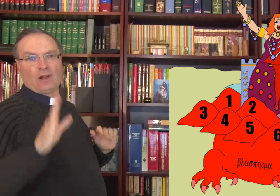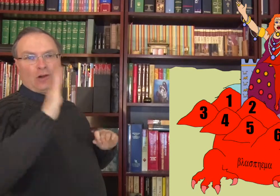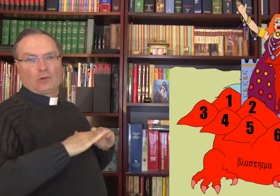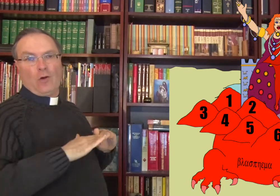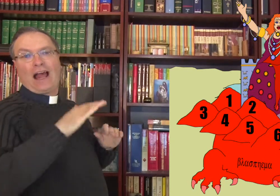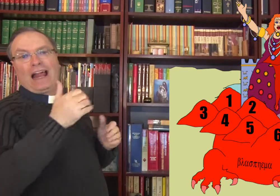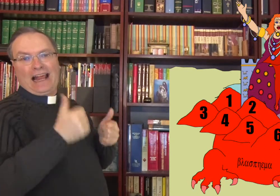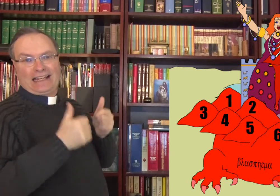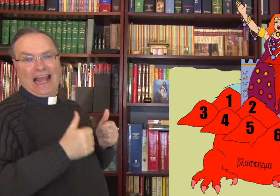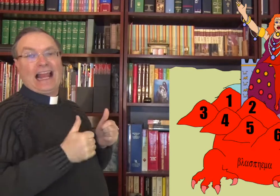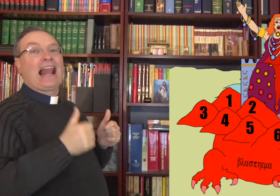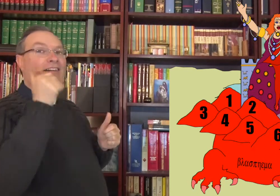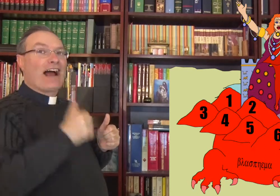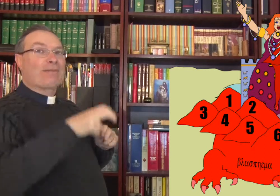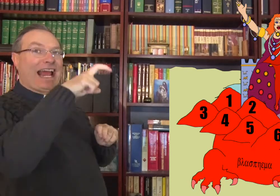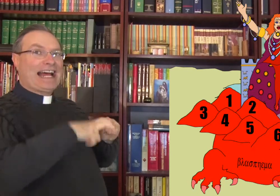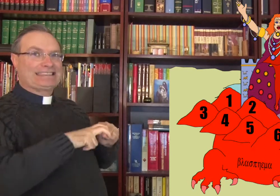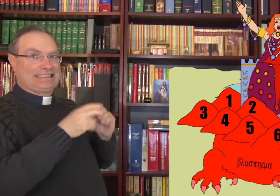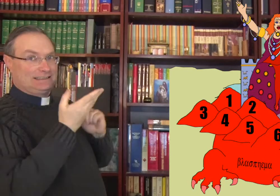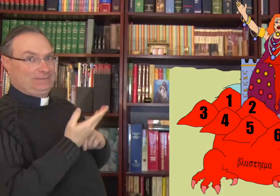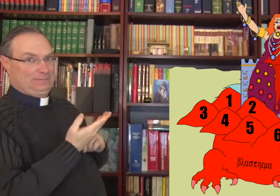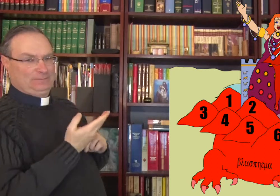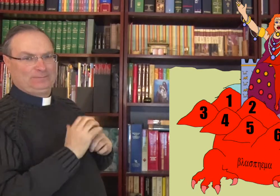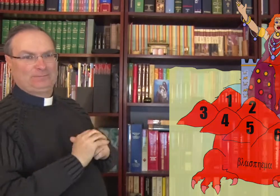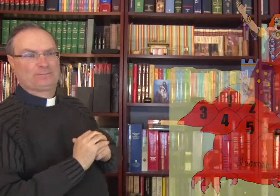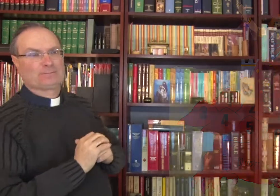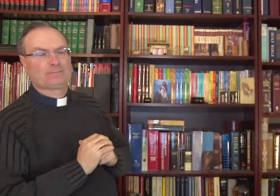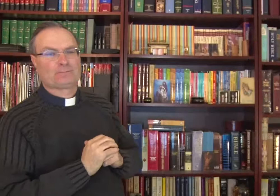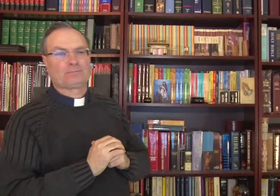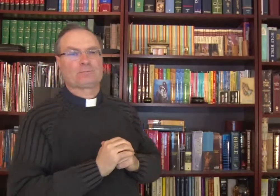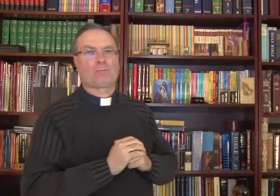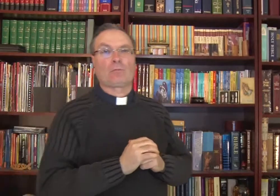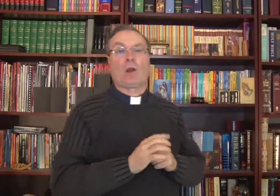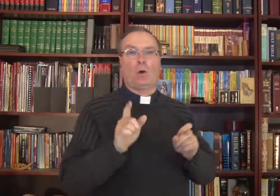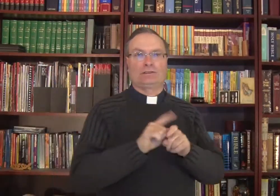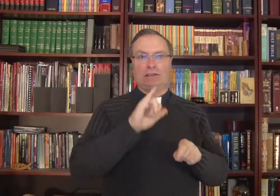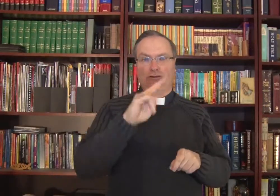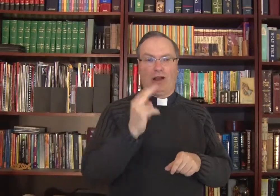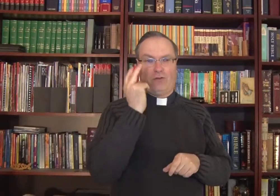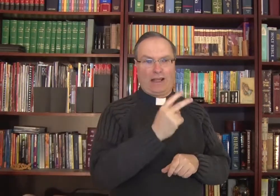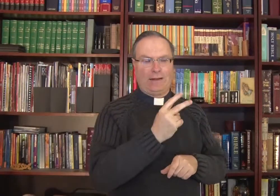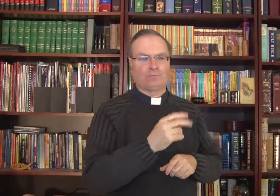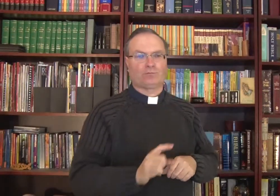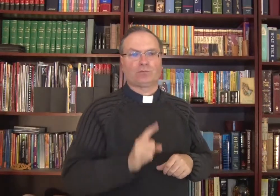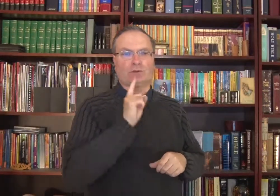sur lesquelles la femme est assise.» Aussi Jean voyait: